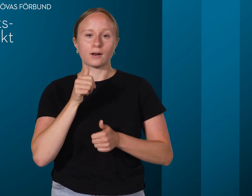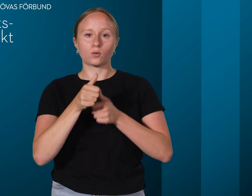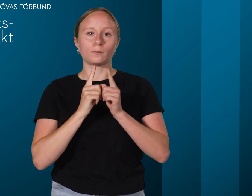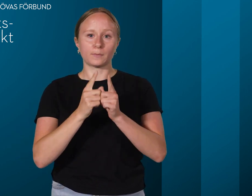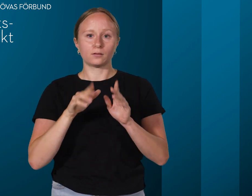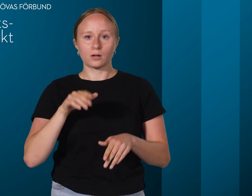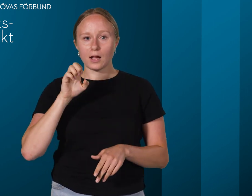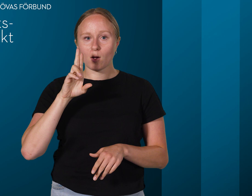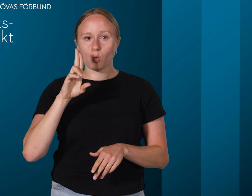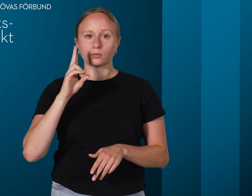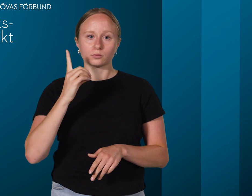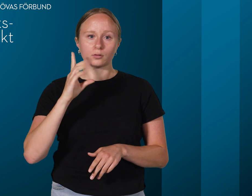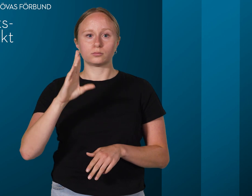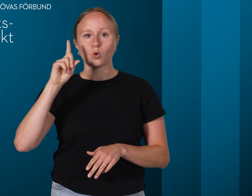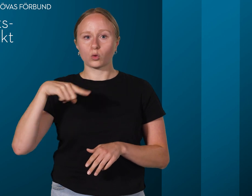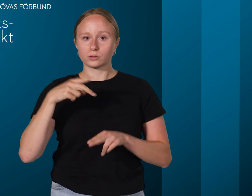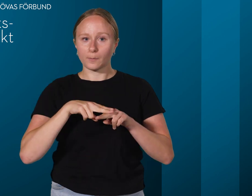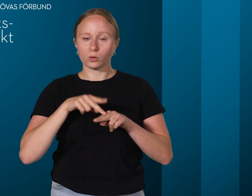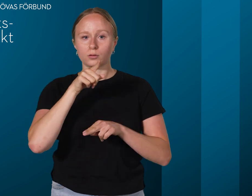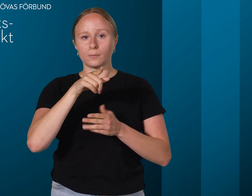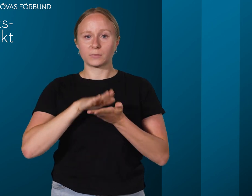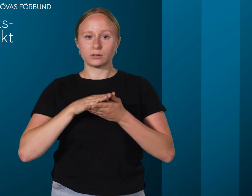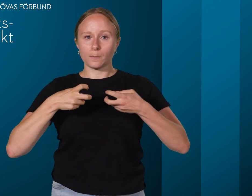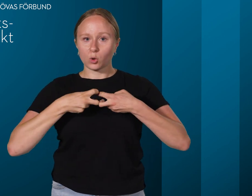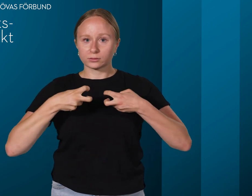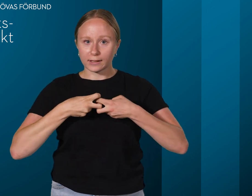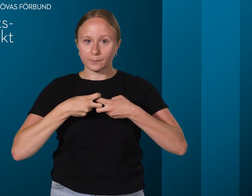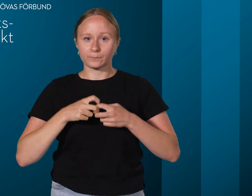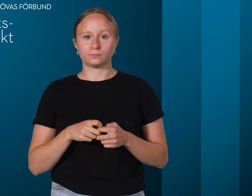deltog i EUD:s årsmöte i Bryssel.